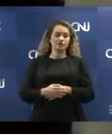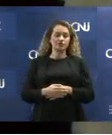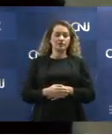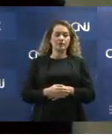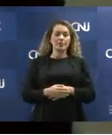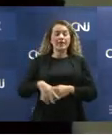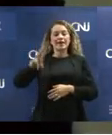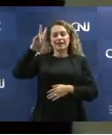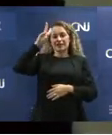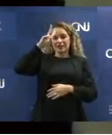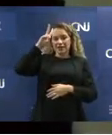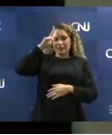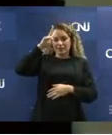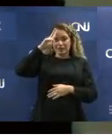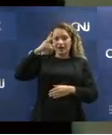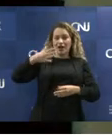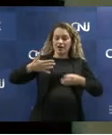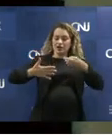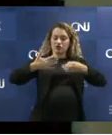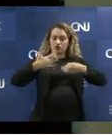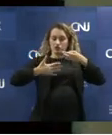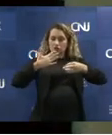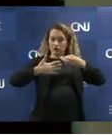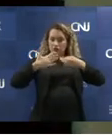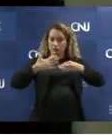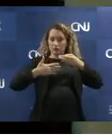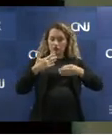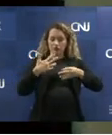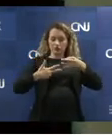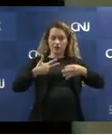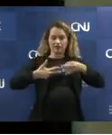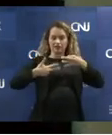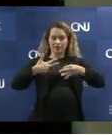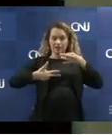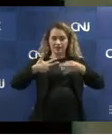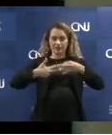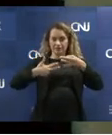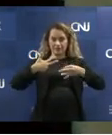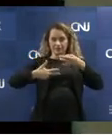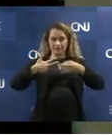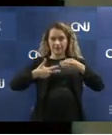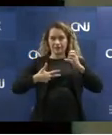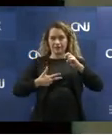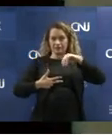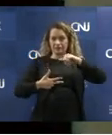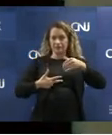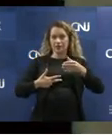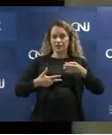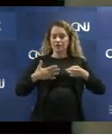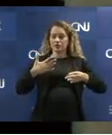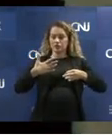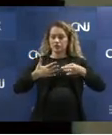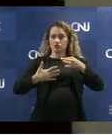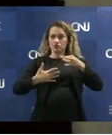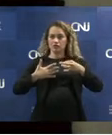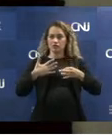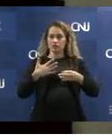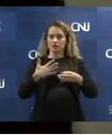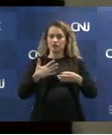relembrar a jurisprudência segredo do CNJ. O que nós fizemos também na nossa manifestação é que peço vênia